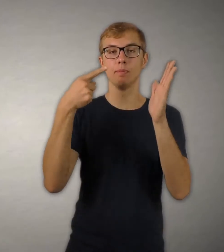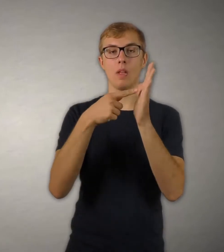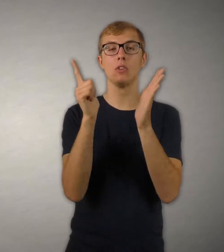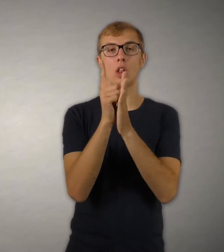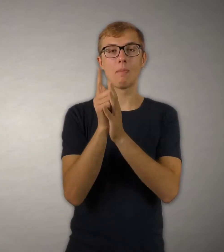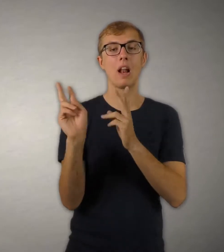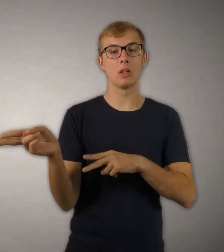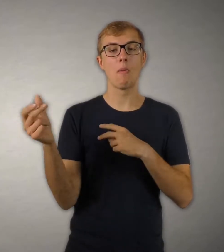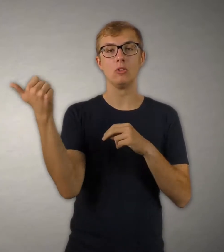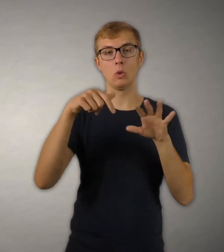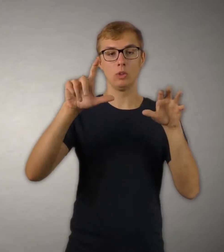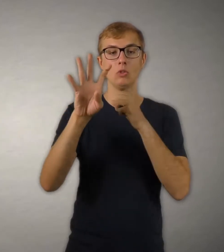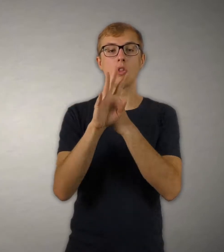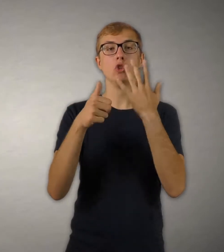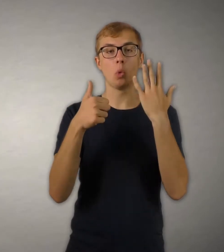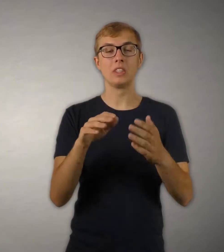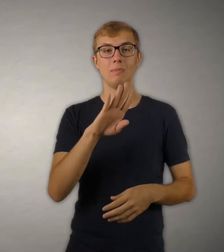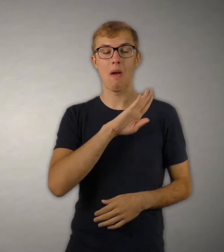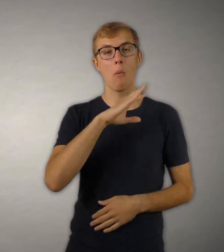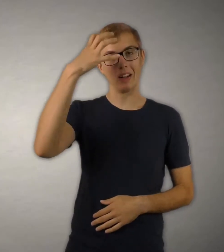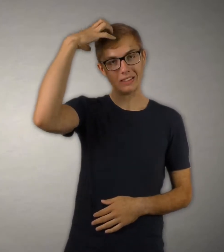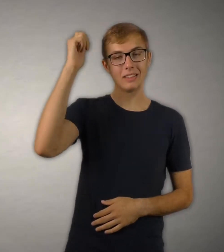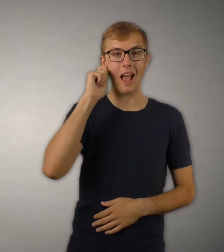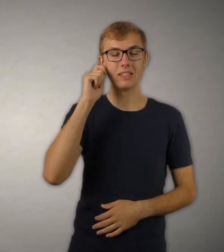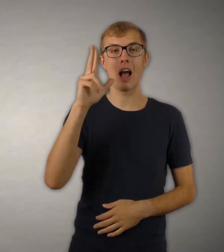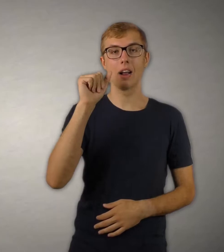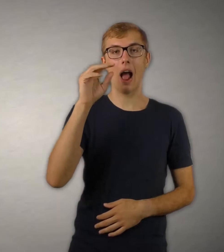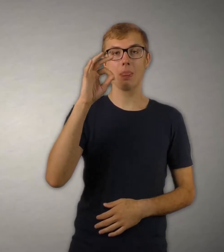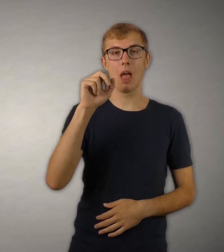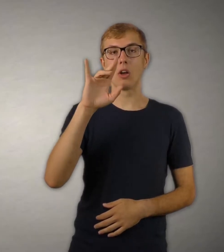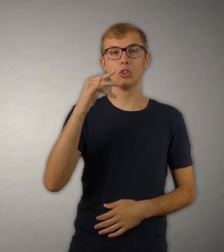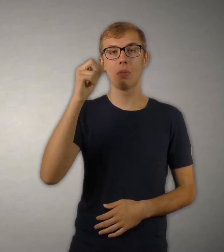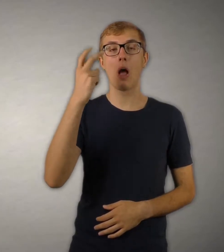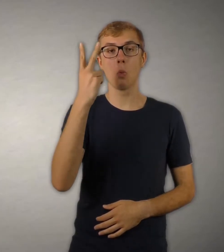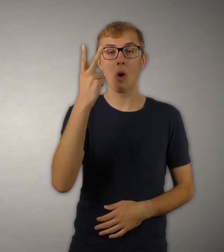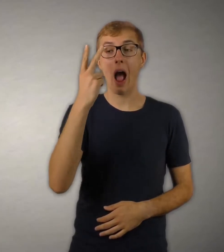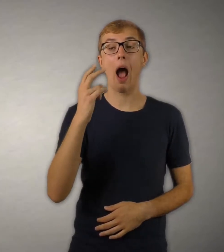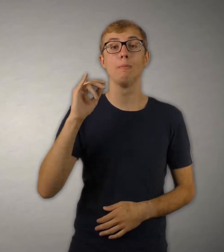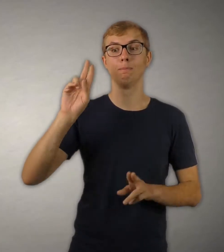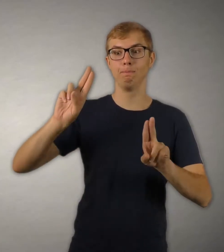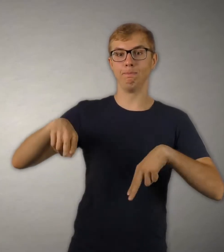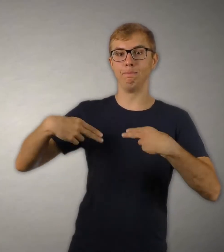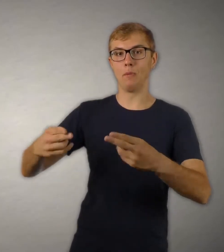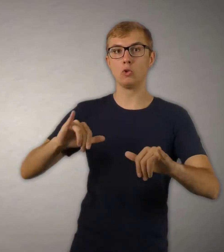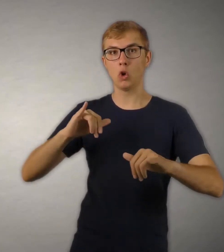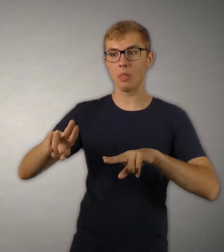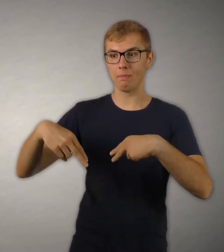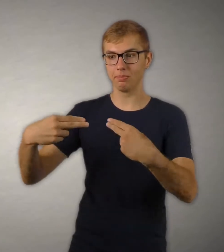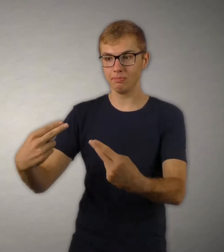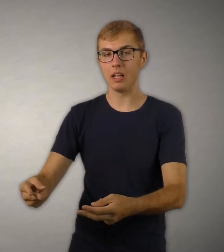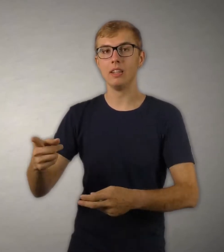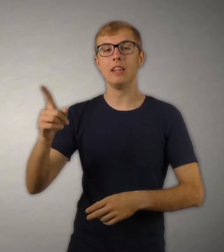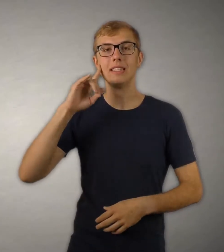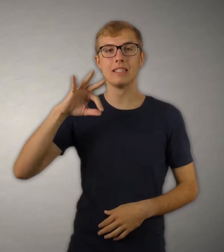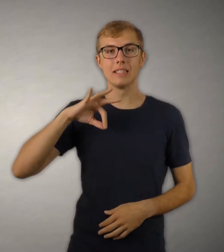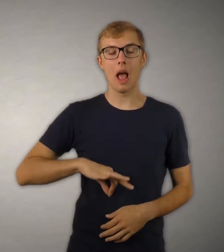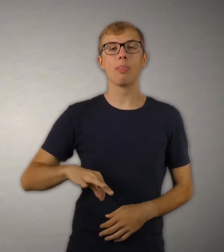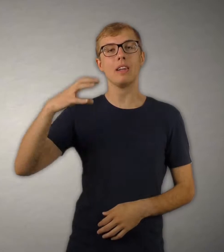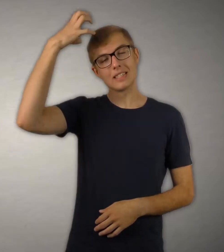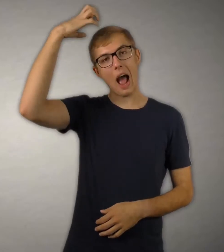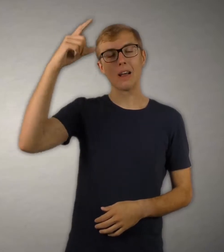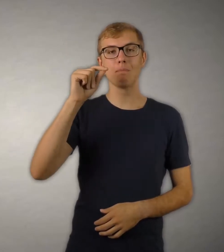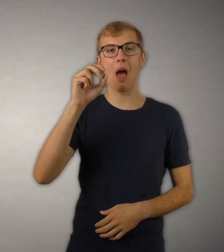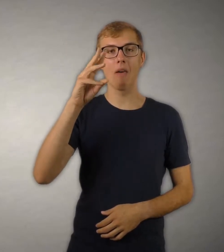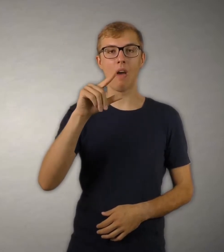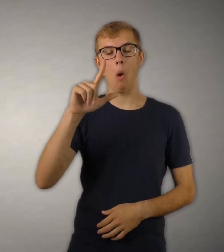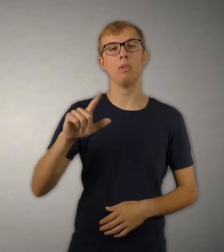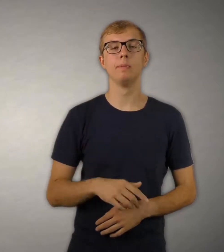17 listopada 1796 roku zmarła caryca Katarzyna a rządy objął jej syn car Paweł.